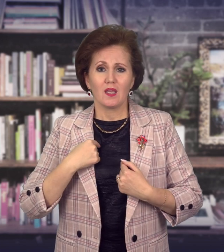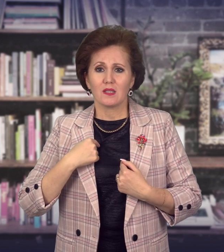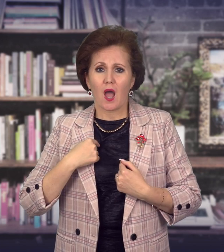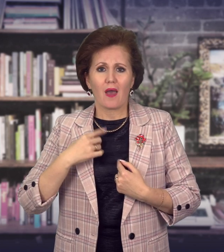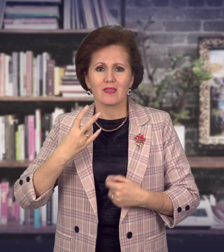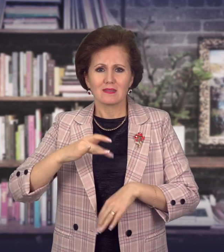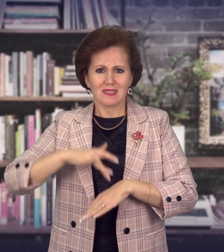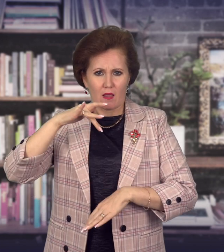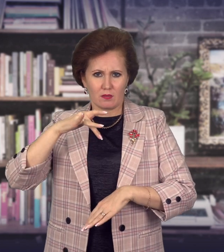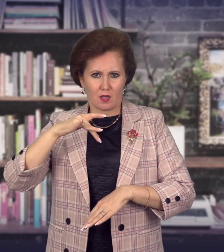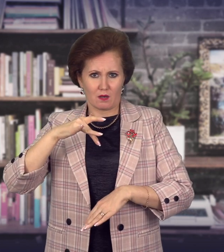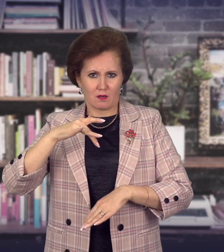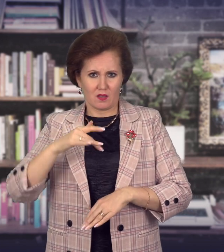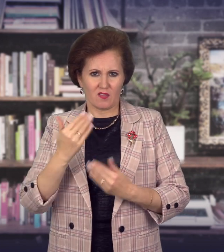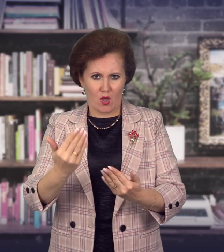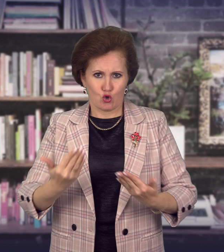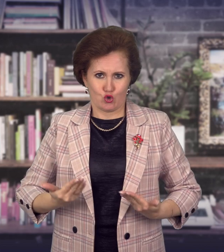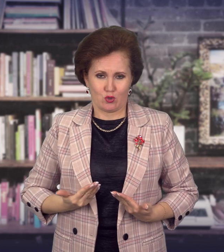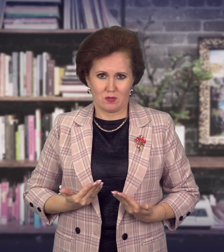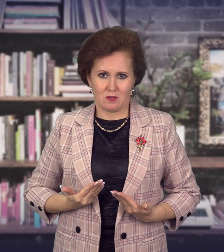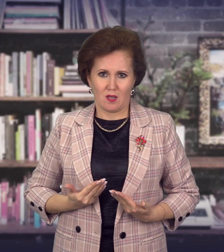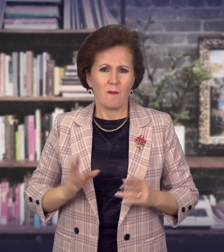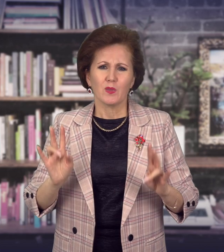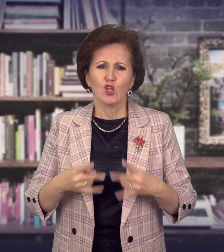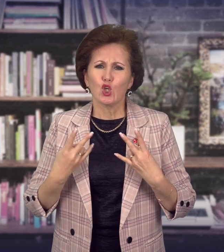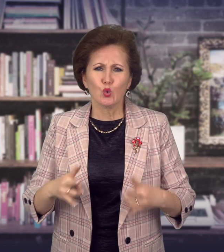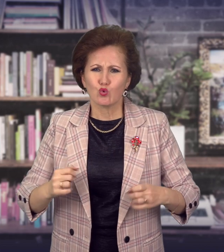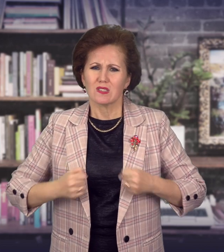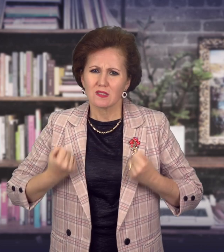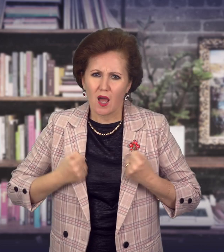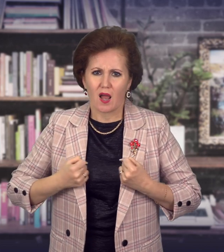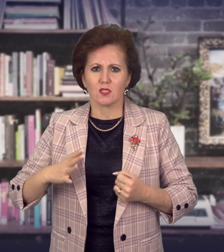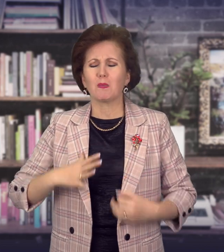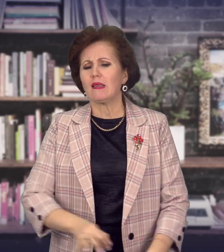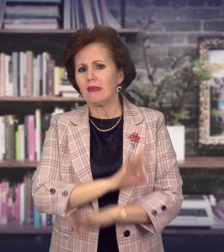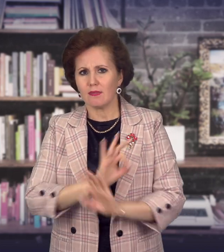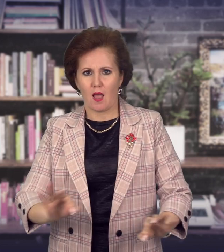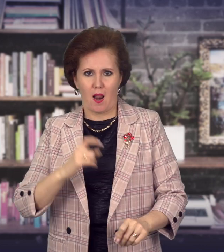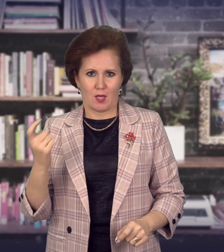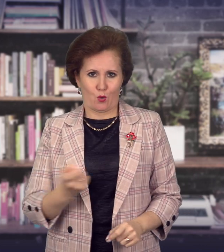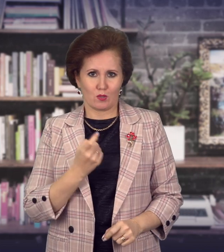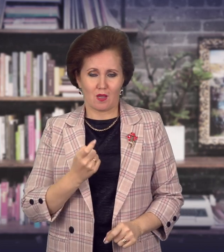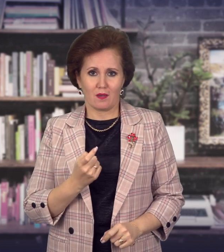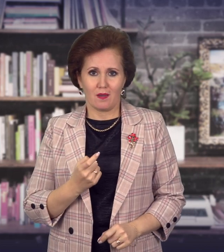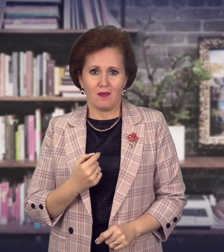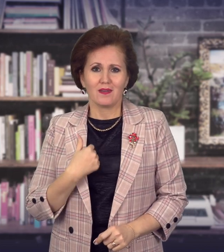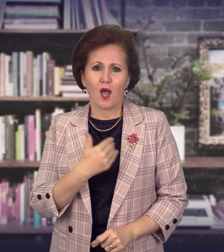Я не центр твоей жизни, не нужно для меня стараться быть идеальной хозяйкой.